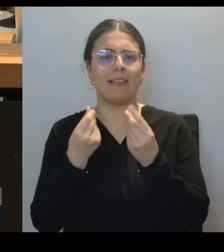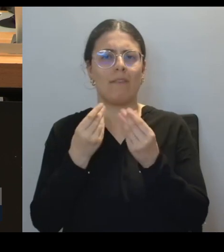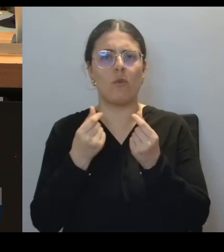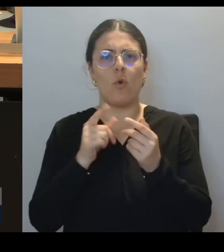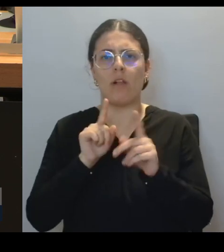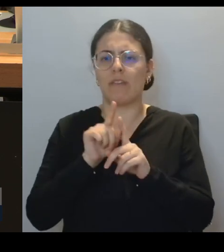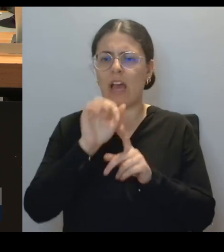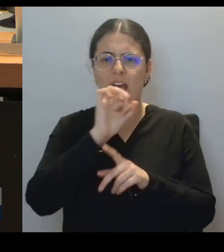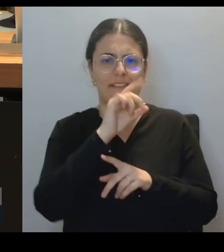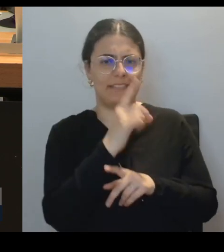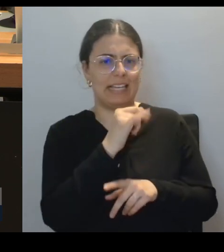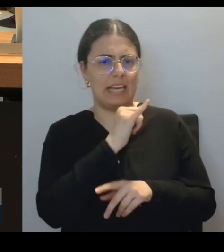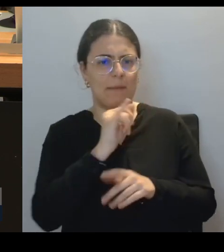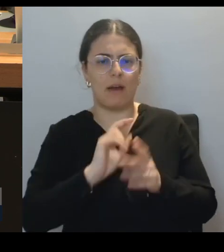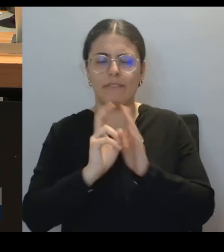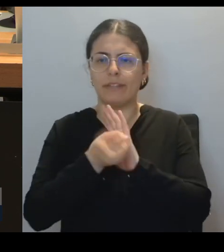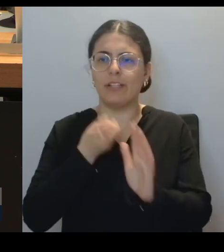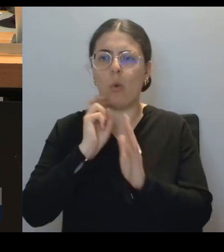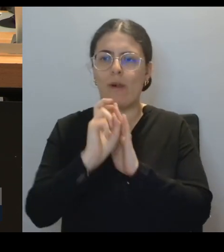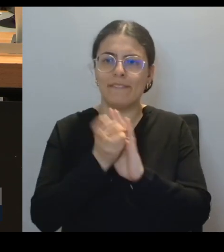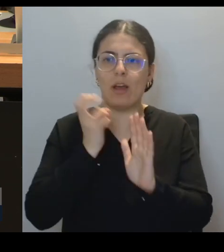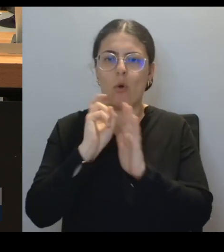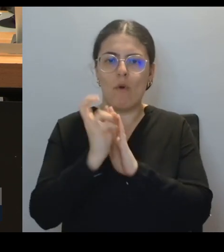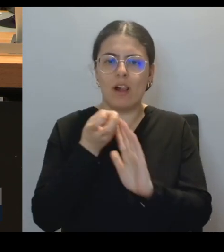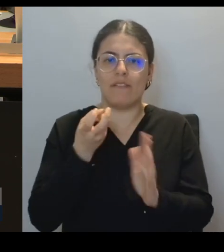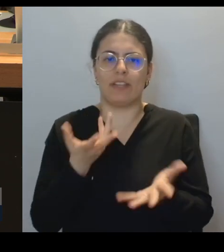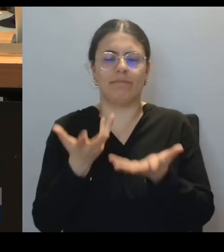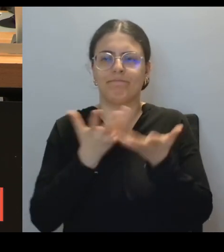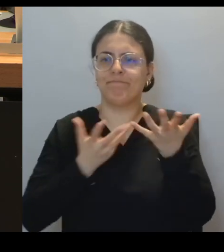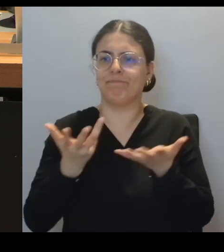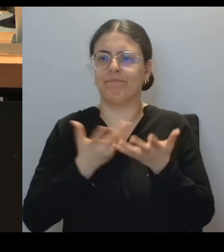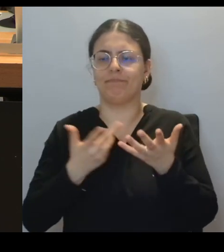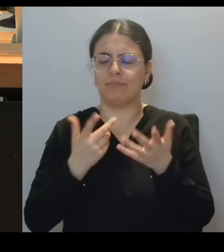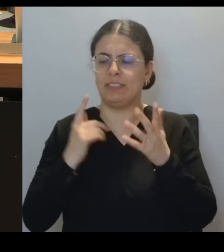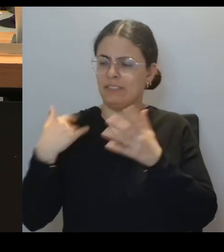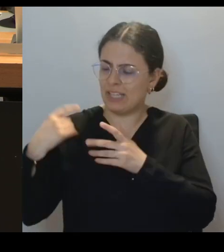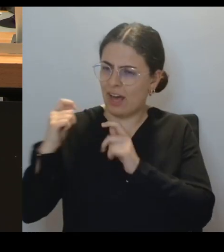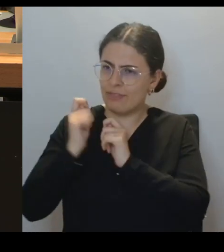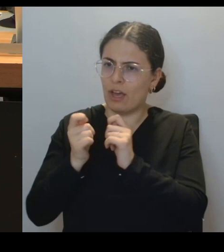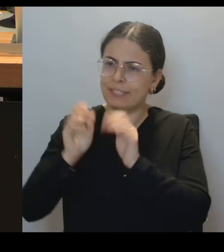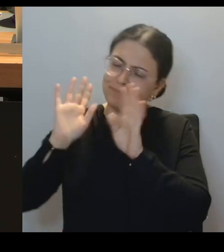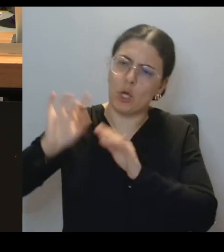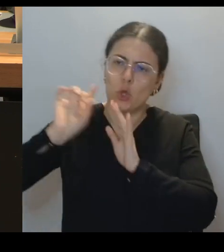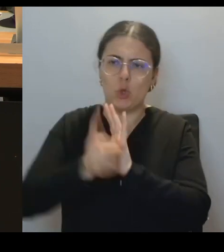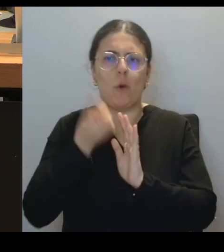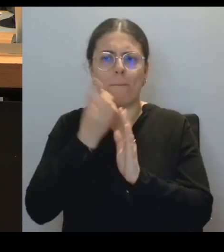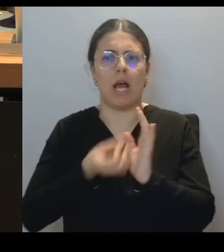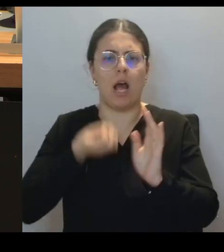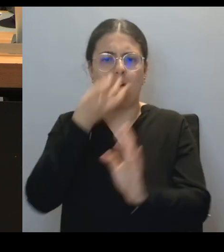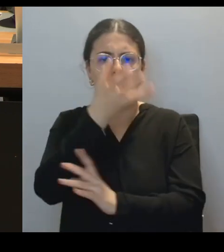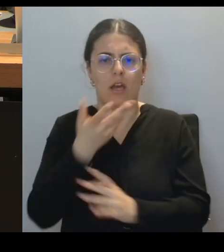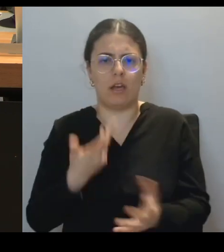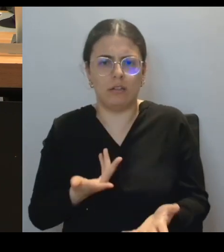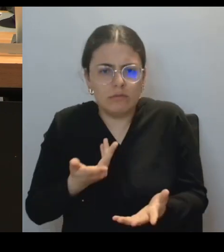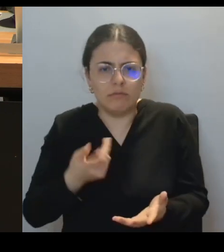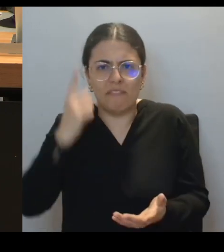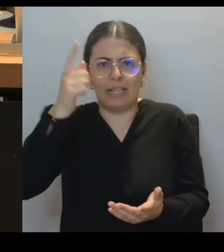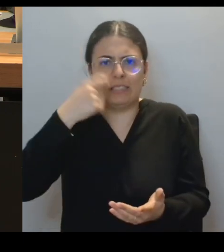Immer wieder wird es wieder herausgebrochen. Noch mal rein, Weiß nicht, was Sie in Berlin hier machen. Ich kann Ihnen nur mitgeben, vielleicht einen anderen Punkt, weil viele richtige Sachen sind schon gesagt worden.